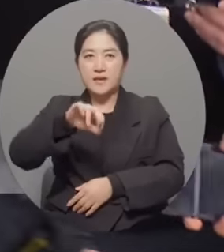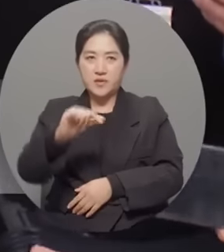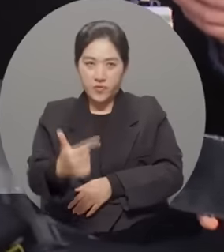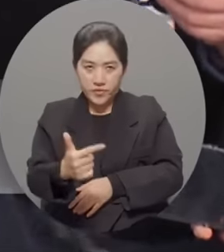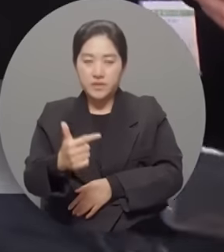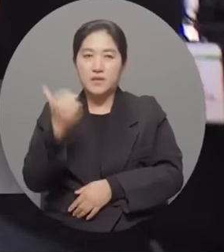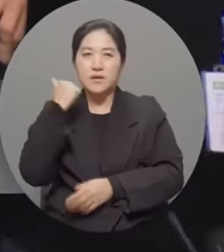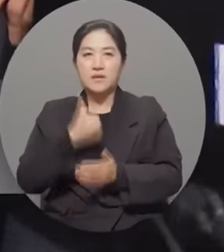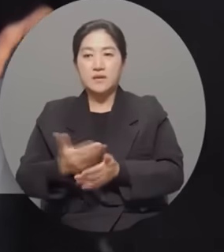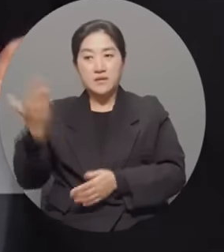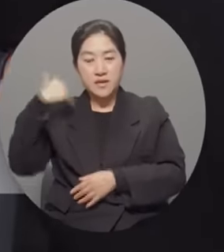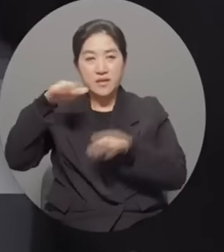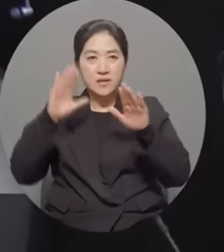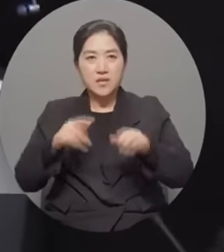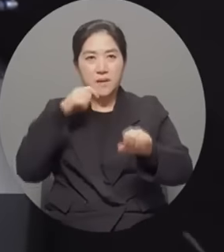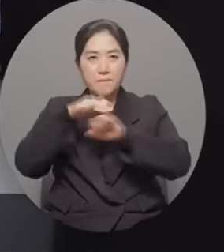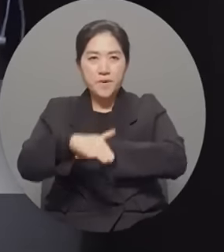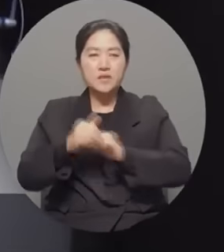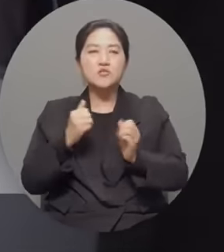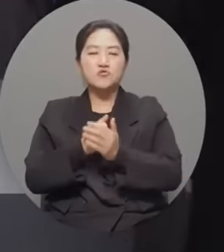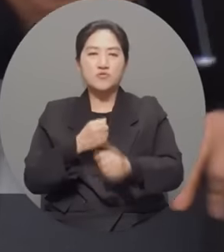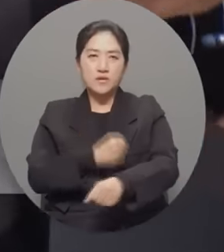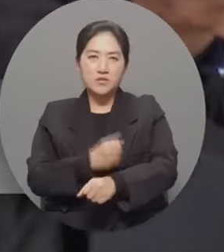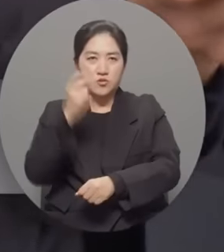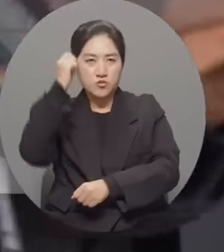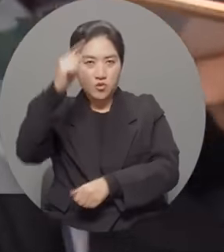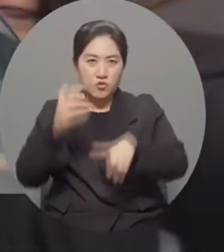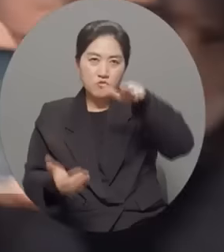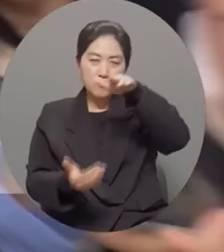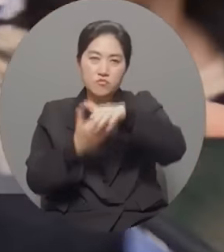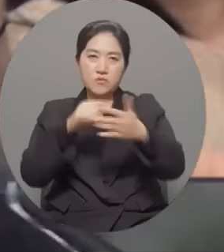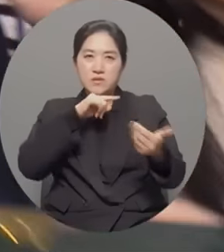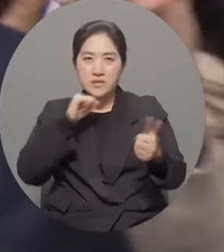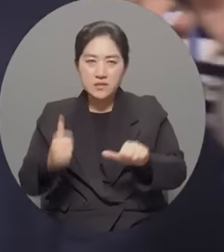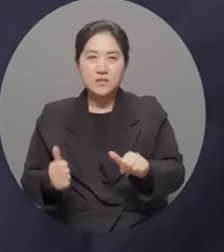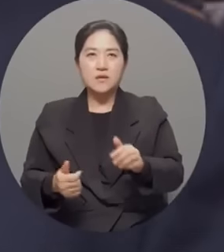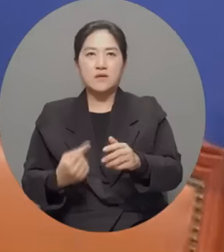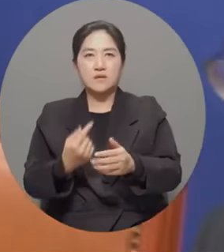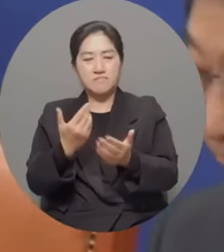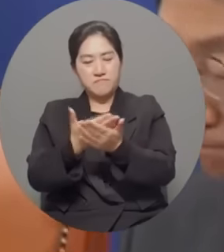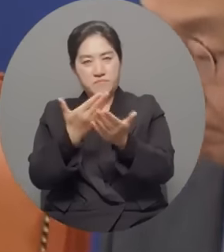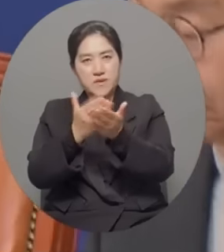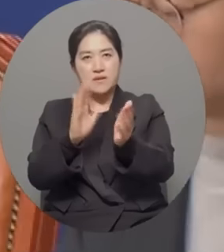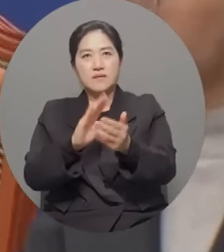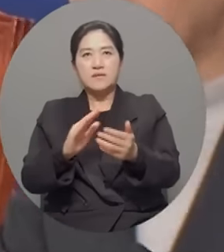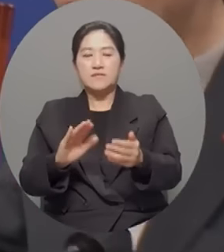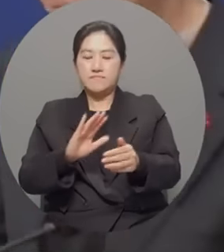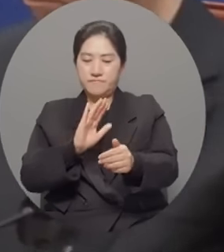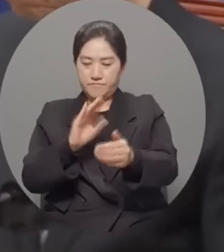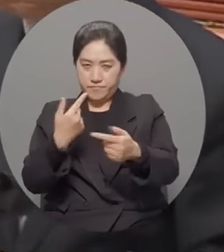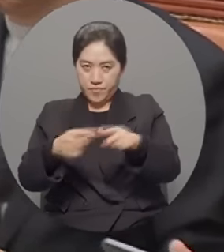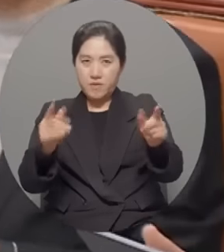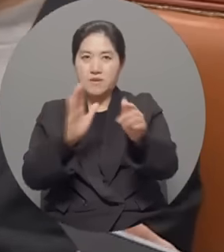논란이 커지자 이낙연 전 대표는 예나 지금이나 민주화 영웅들의 희생을 높이 평가한다며 사과했습니다.